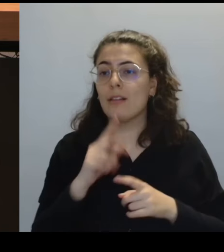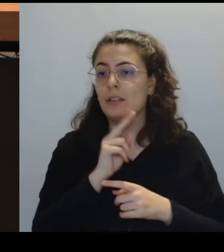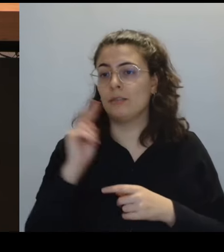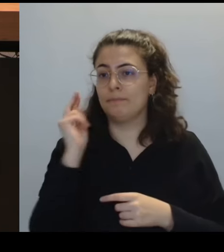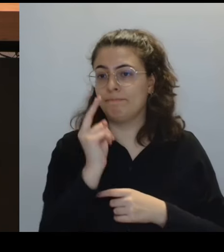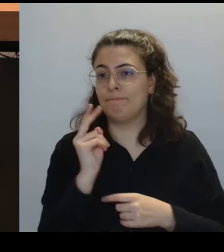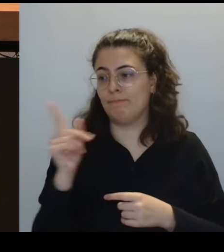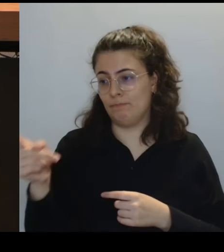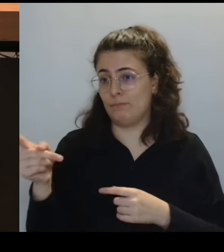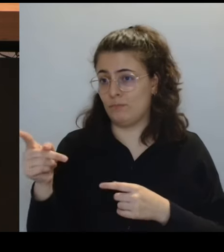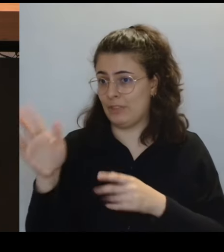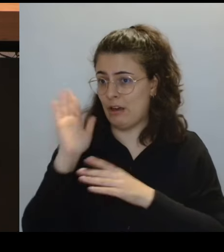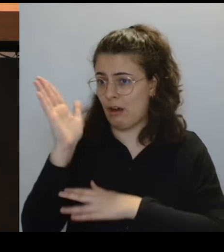in Ihrem Antrag anführen: